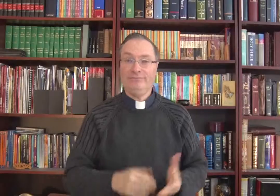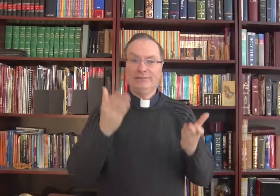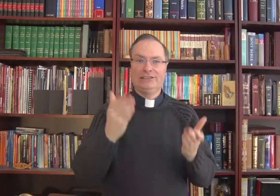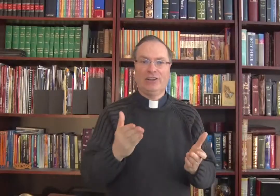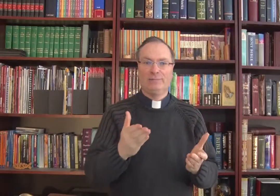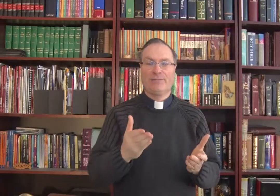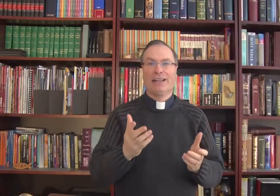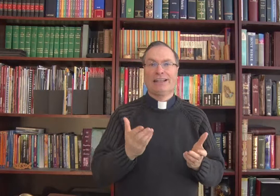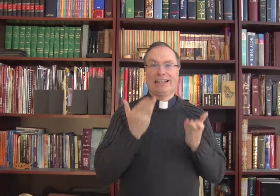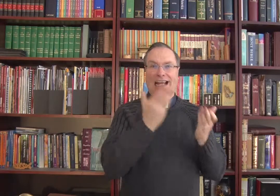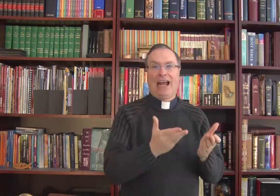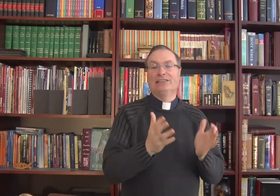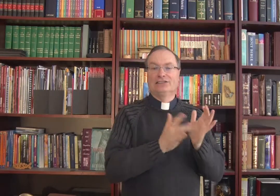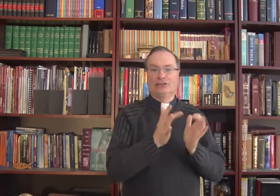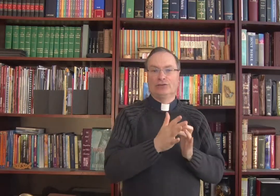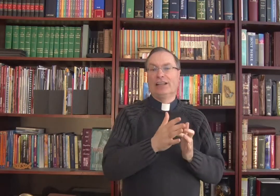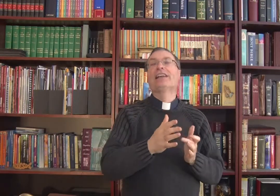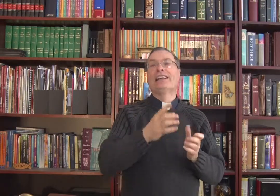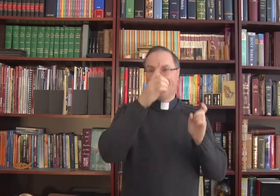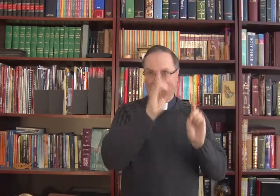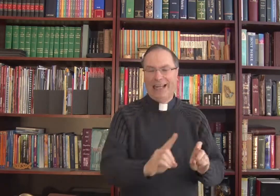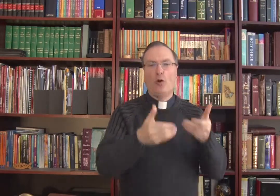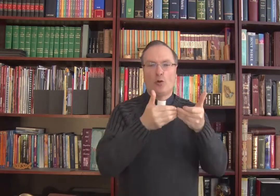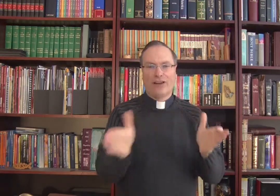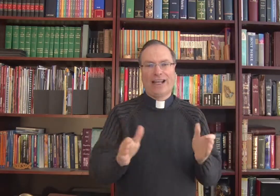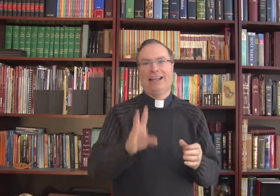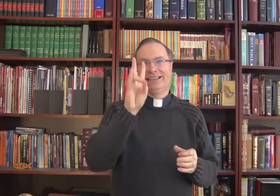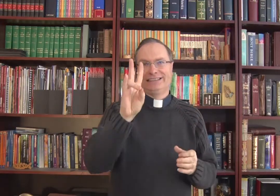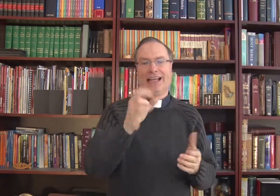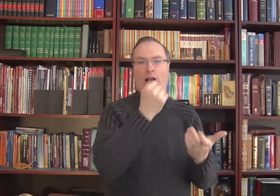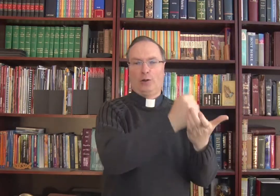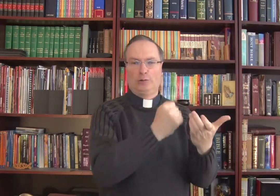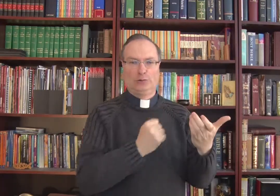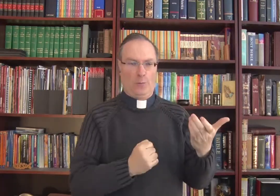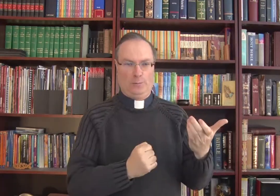C’est ce qui rend Jésus digne d’ouvrir les sept sceaux.